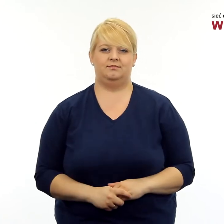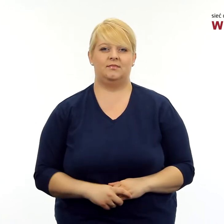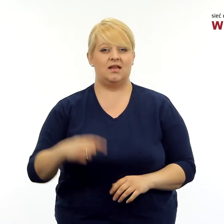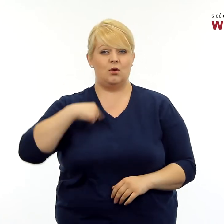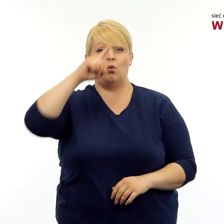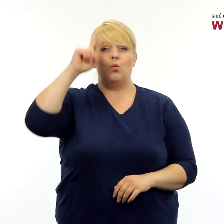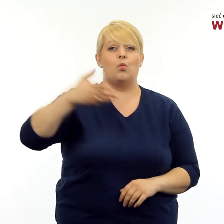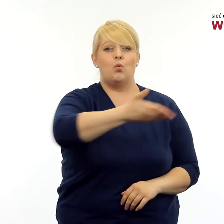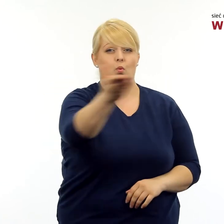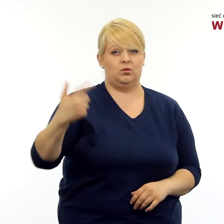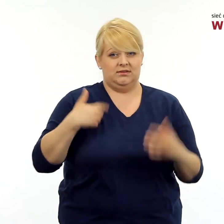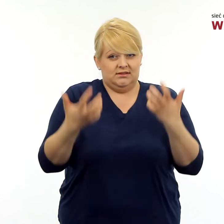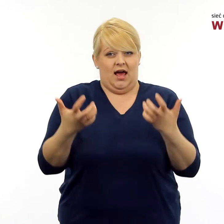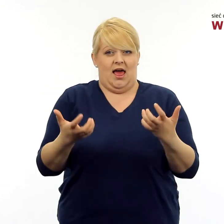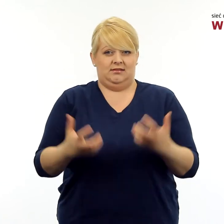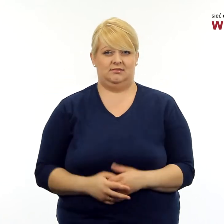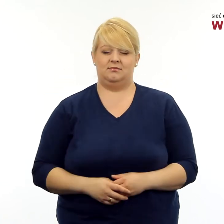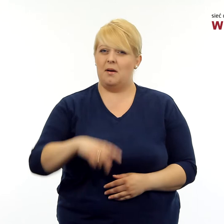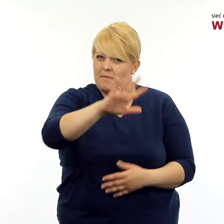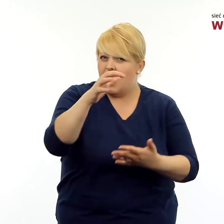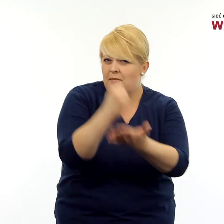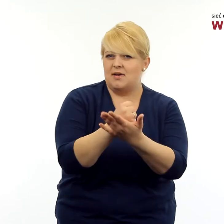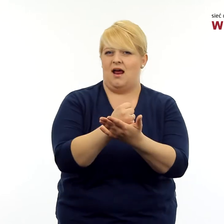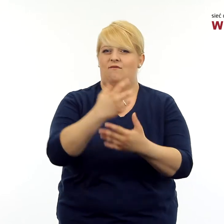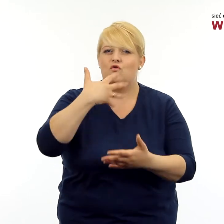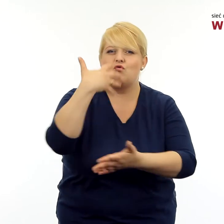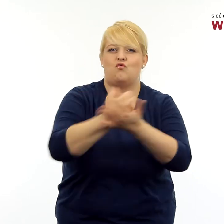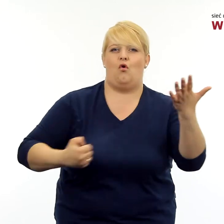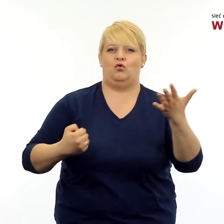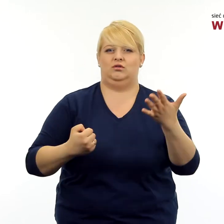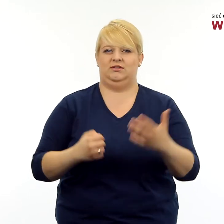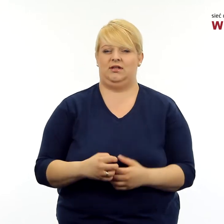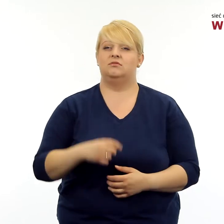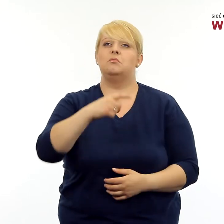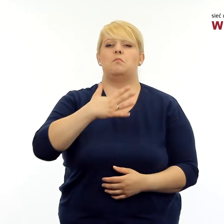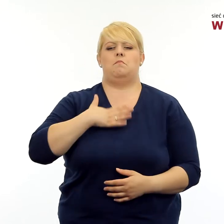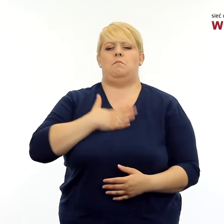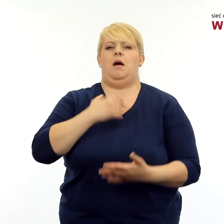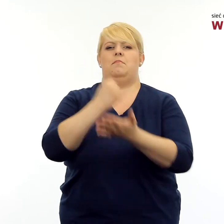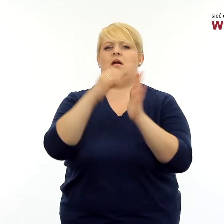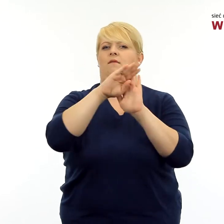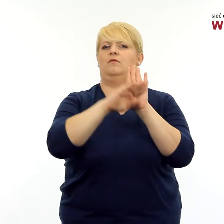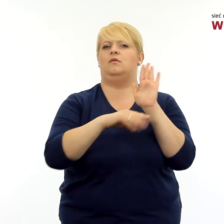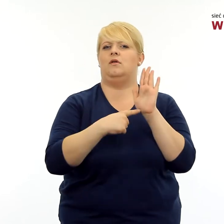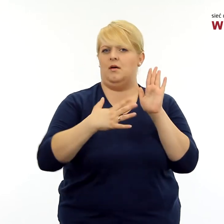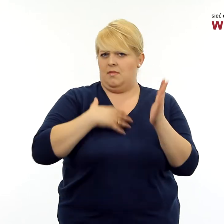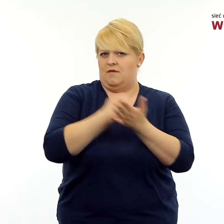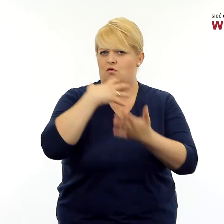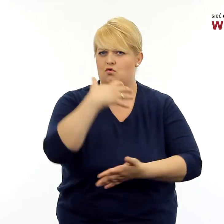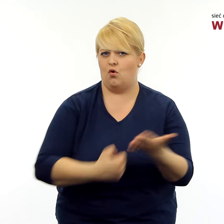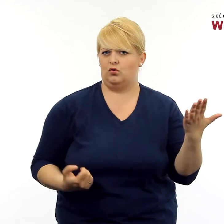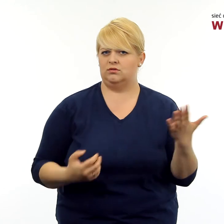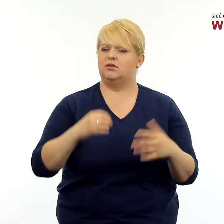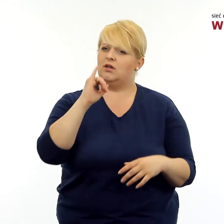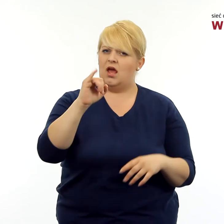zachęcania ludzi do korzystania z prawa i integrowania tych wszystkich,